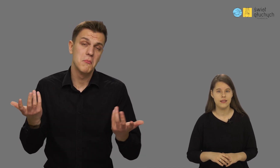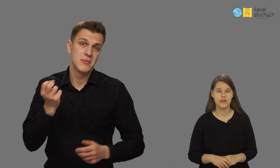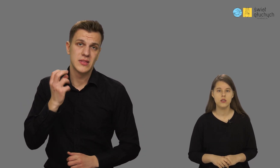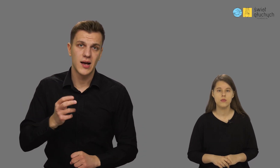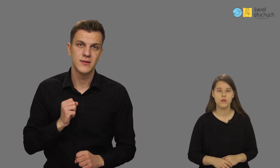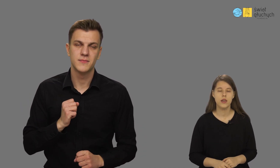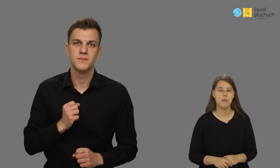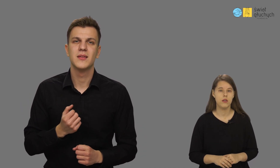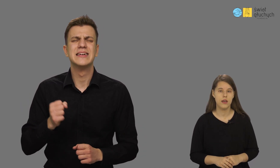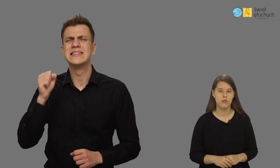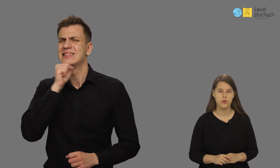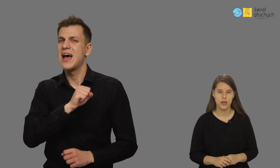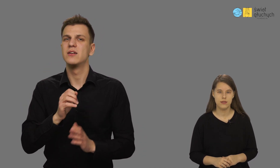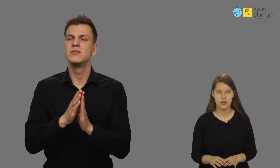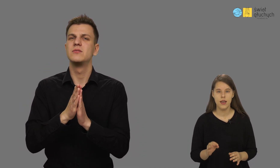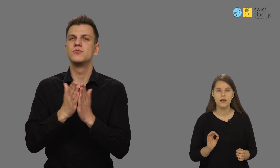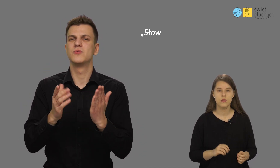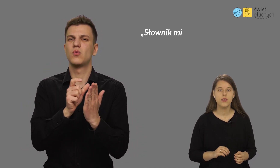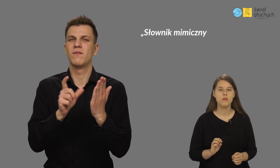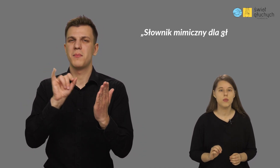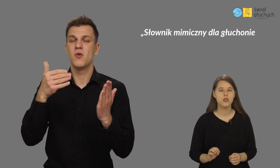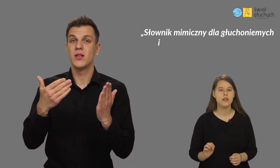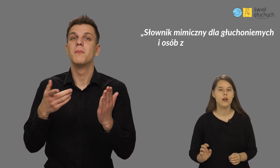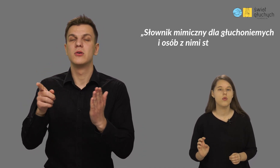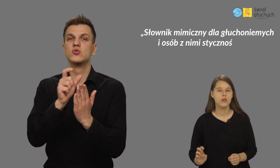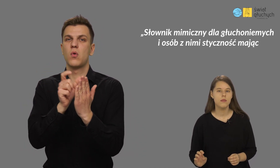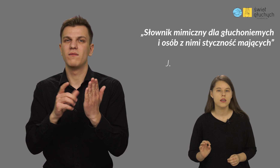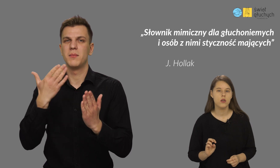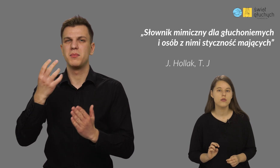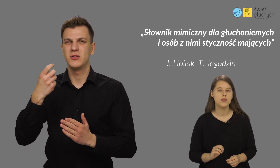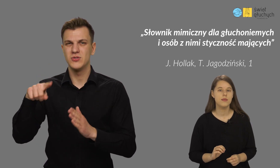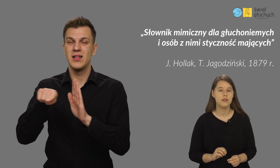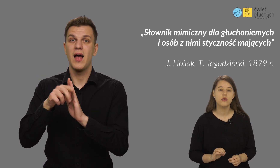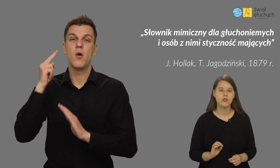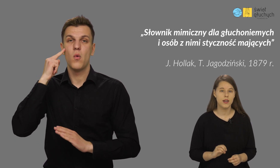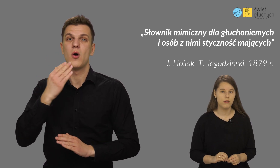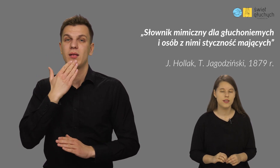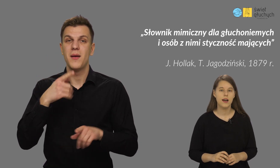Najstarszym słownikiem PJM jest: „Słownik mimiczny dla głuchoniemych i osób z nimi styczność mający”,